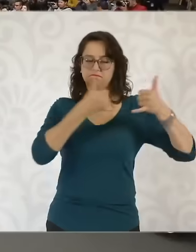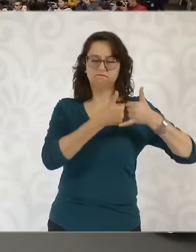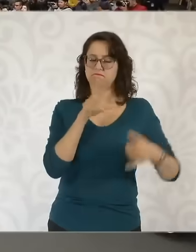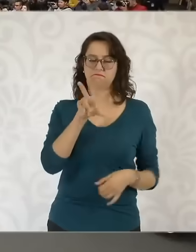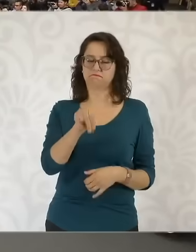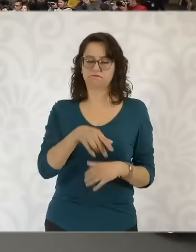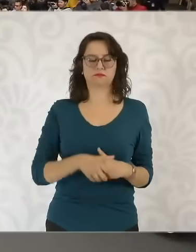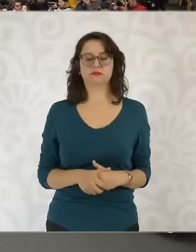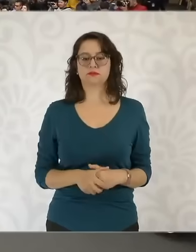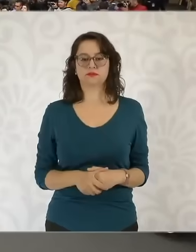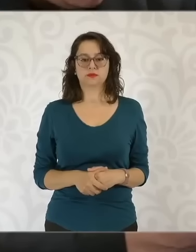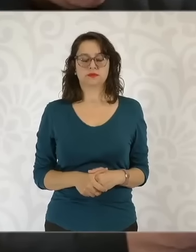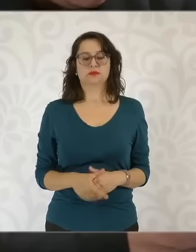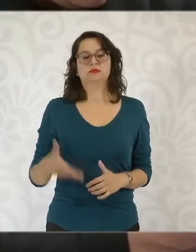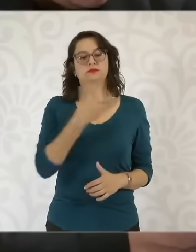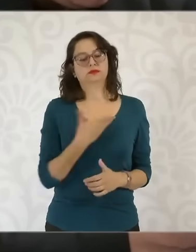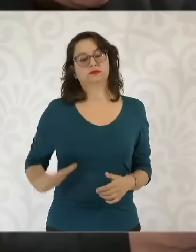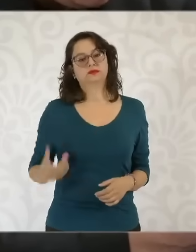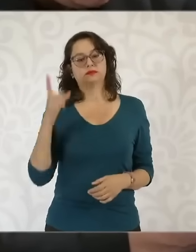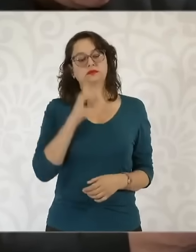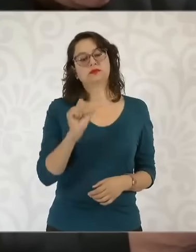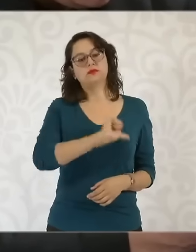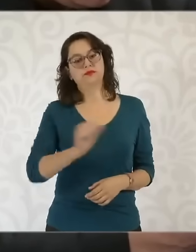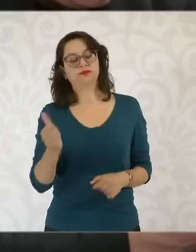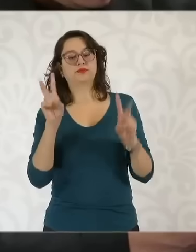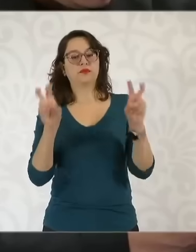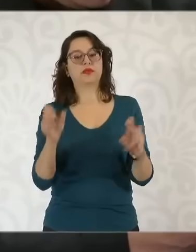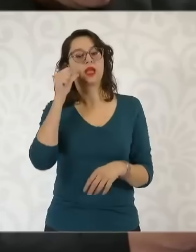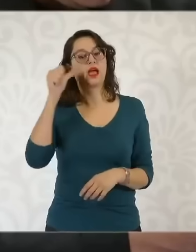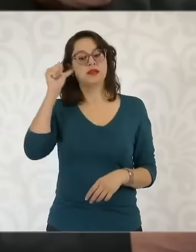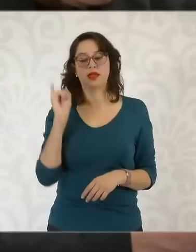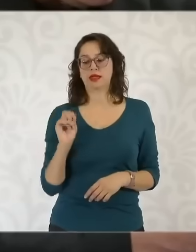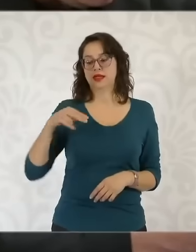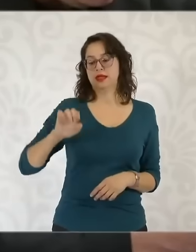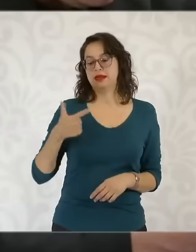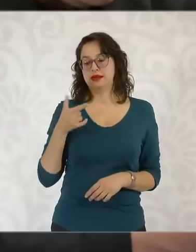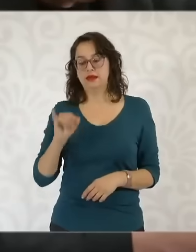Okay, presidenta. En otro tema, ayer el INEGI publicó la encuesta nacional de ingresos y gastos